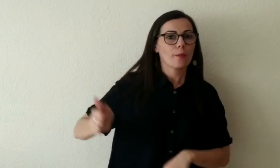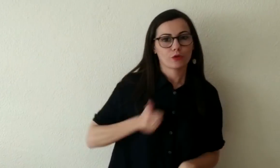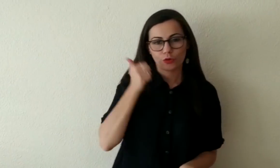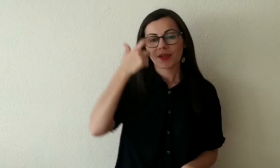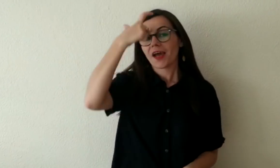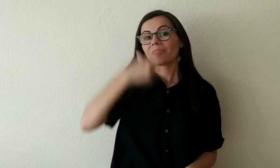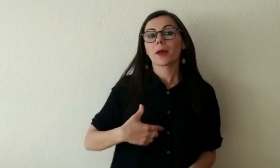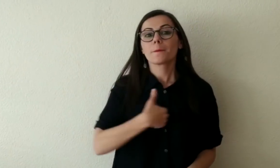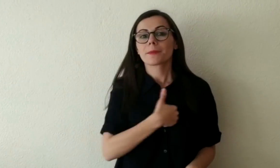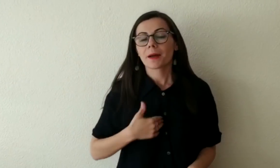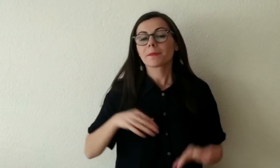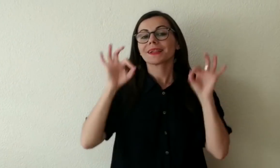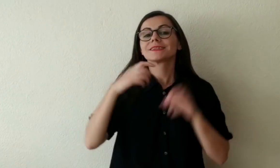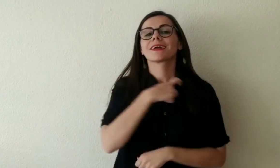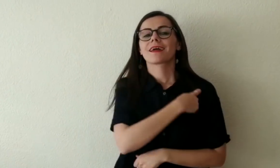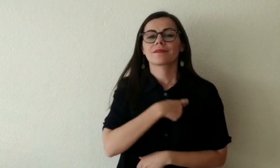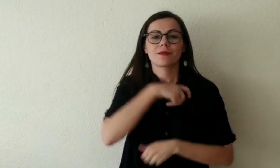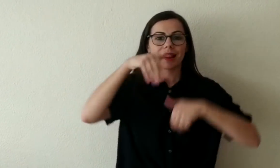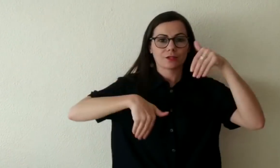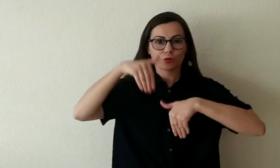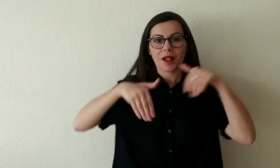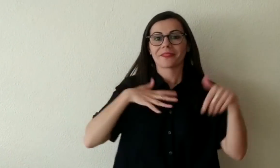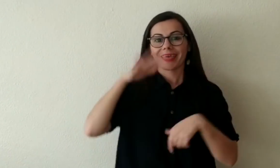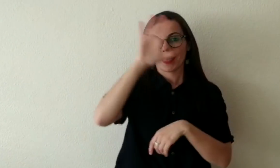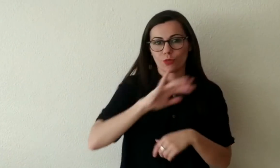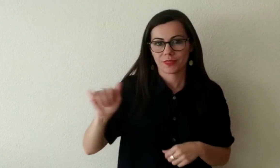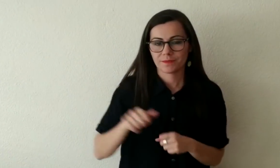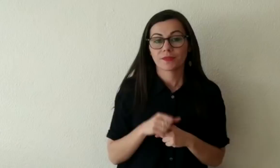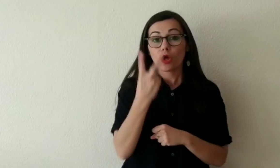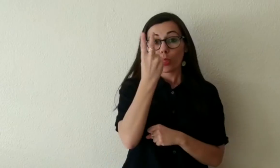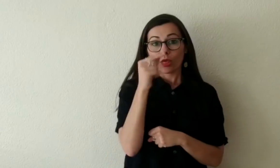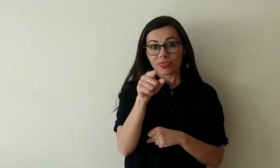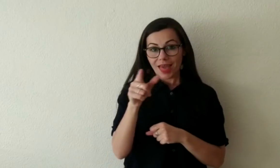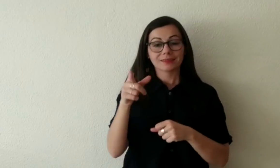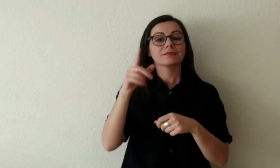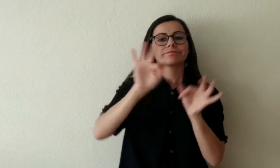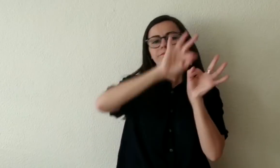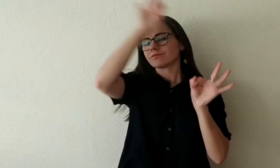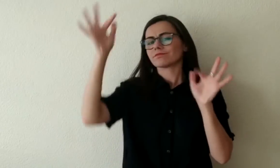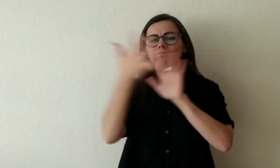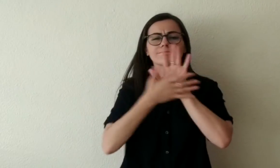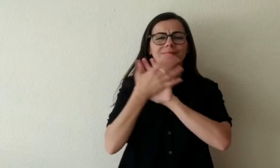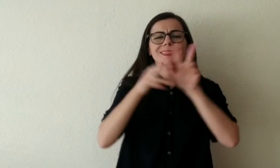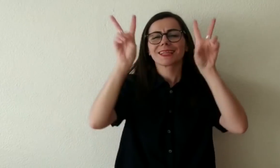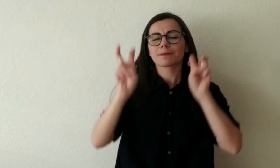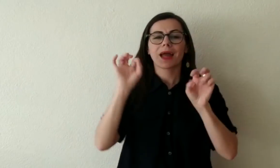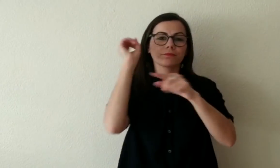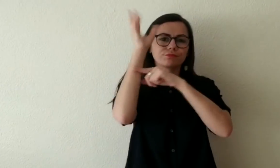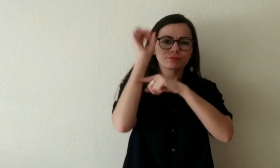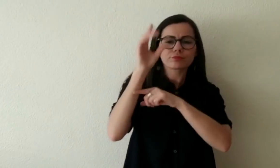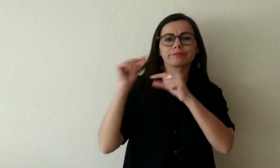al cual pude asistir en calidad de miembro de su Comisión Electoral. Durante dos días se organizaron varias conferencias,